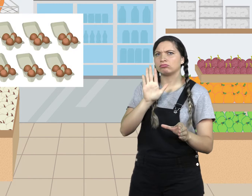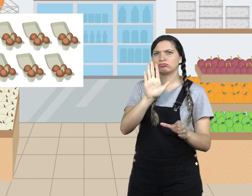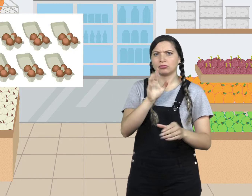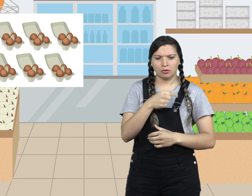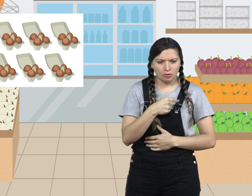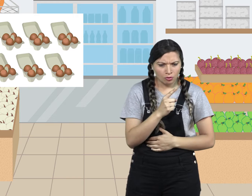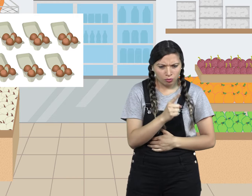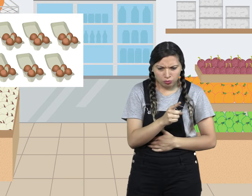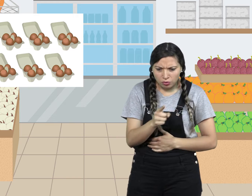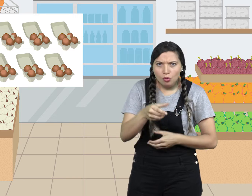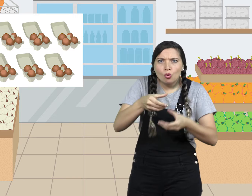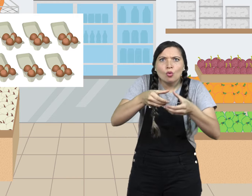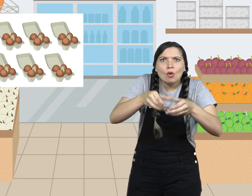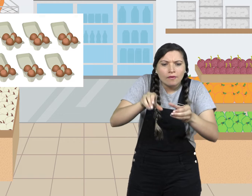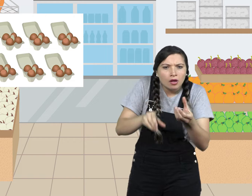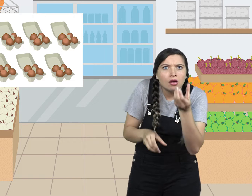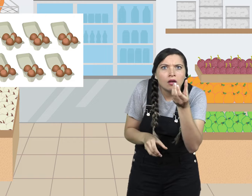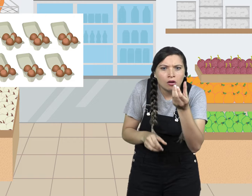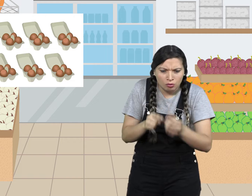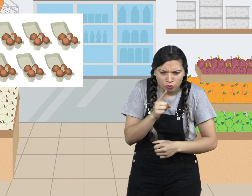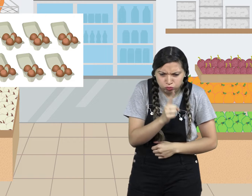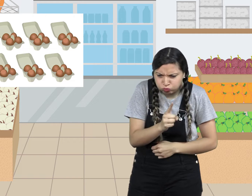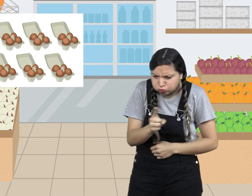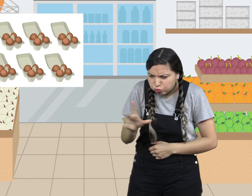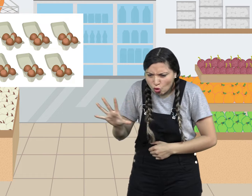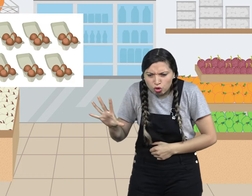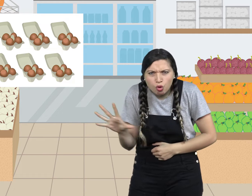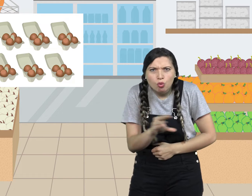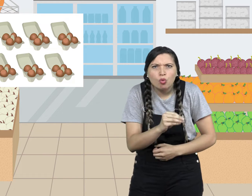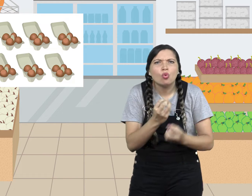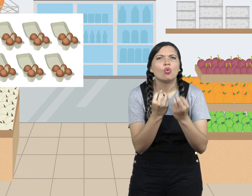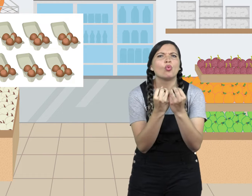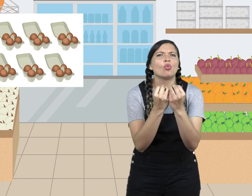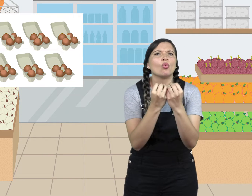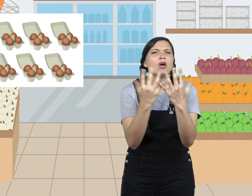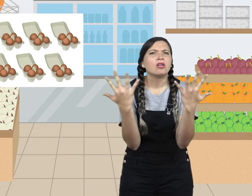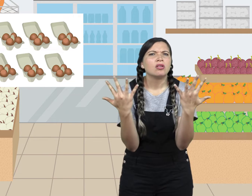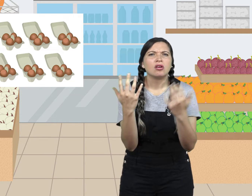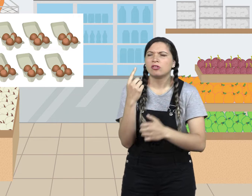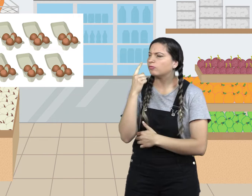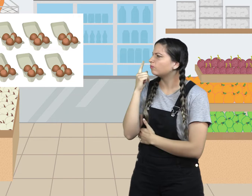Pero son varias cajas de la misma forma. ¿Cuántos huevos en total hay?